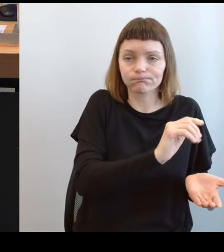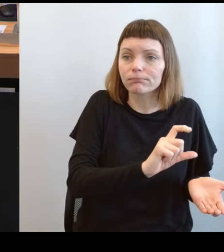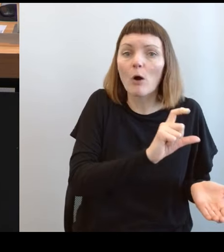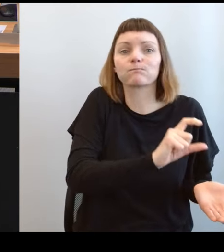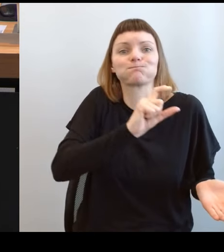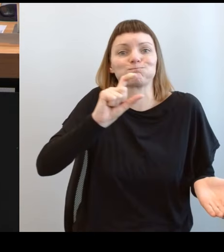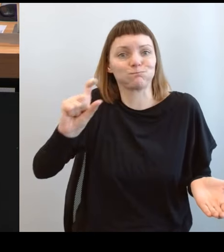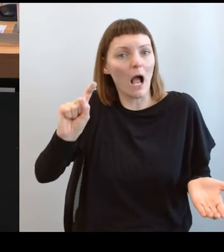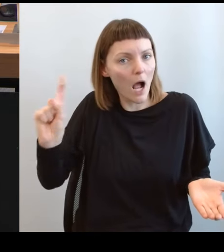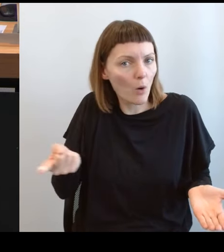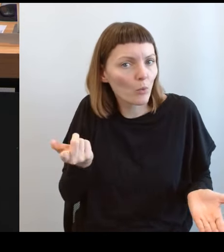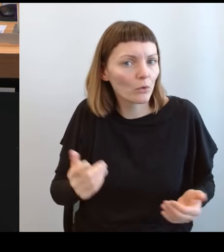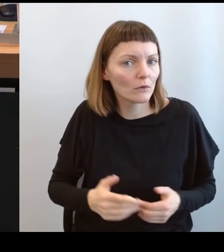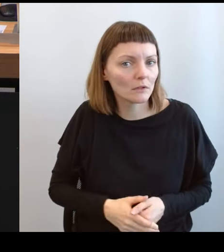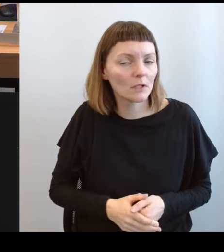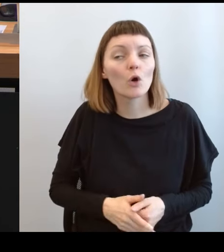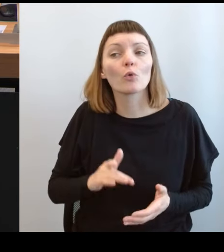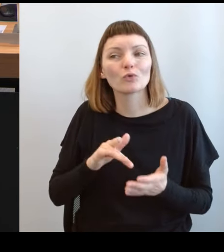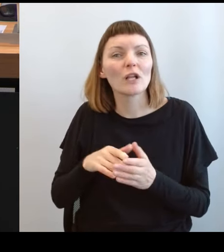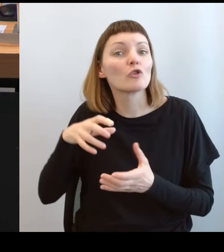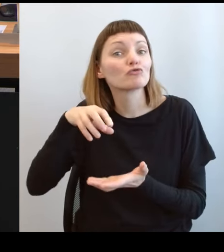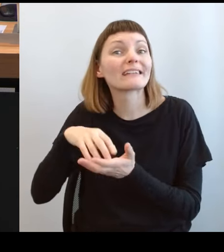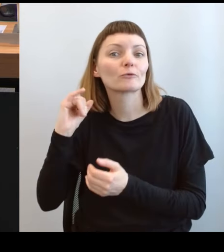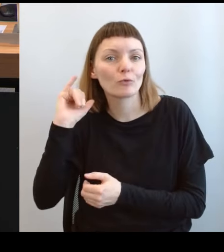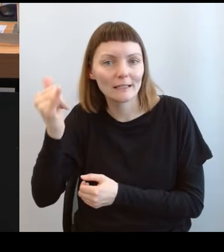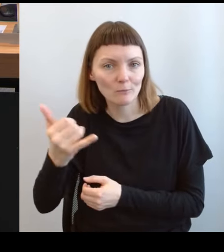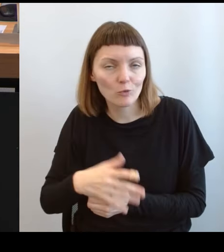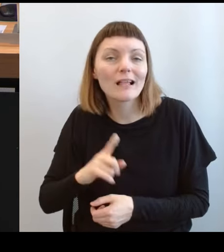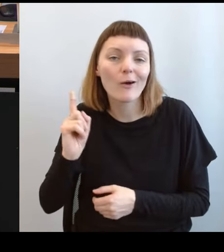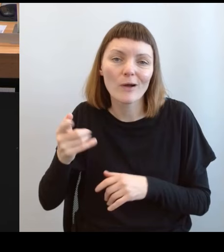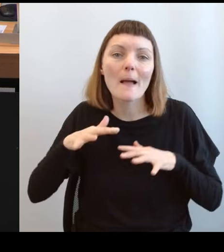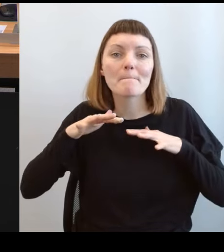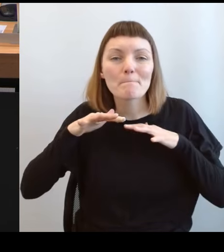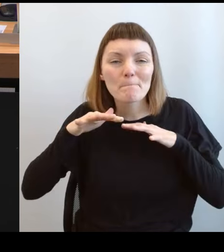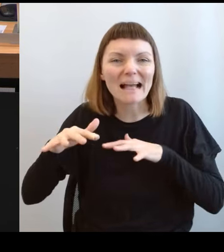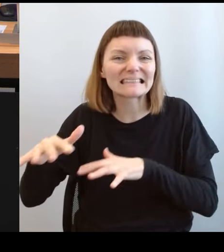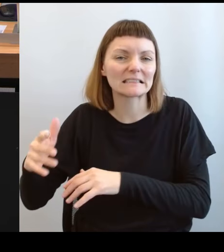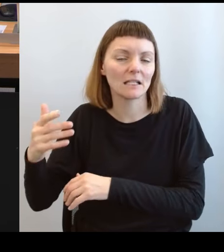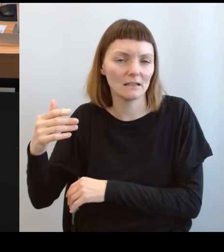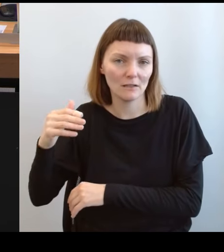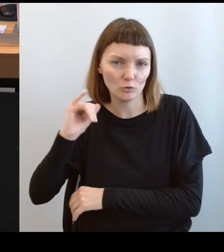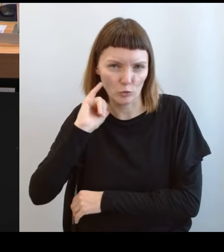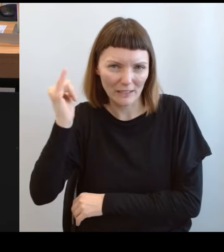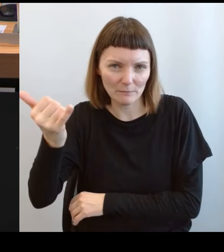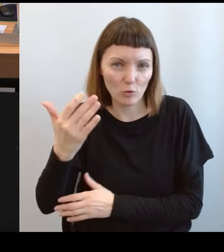Der Massentourismus bedroht in einigen Kiezen längst die Akzeptanz für den Tourismus. Und ganz nebenbei gefährdet er die